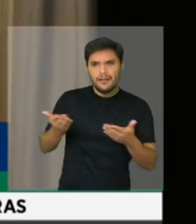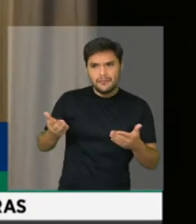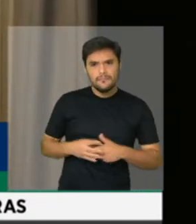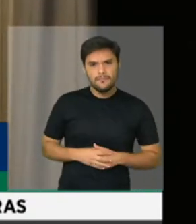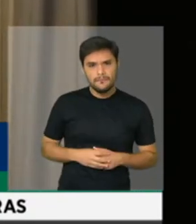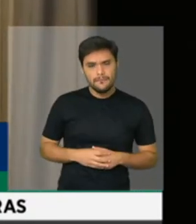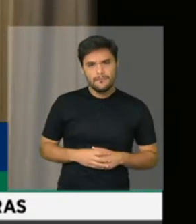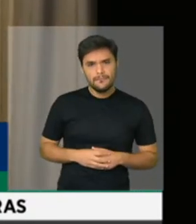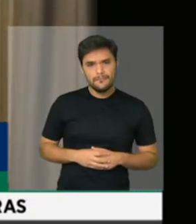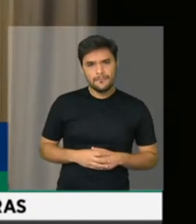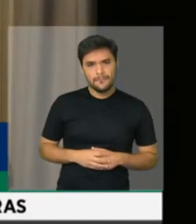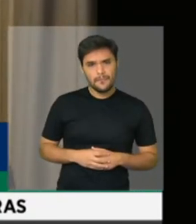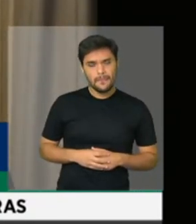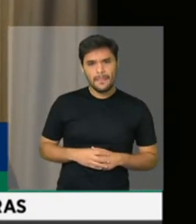MINUTO... SÓ. PARA... PARA DISCUTIR A FAVOR, DEPUTADO